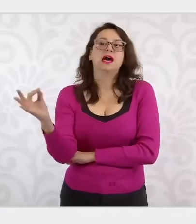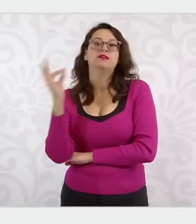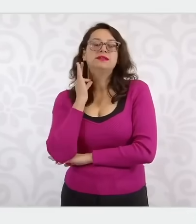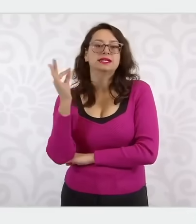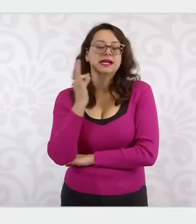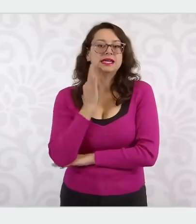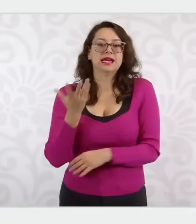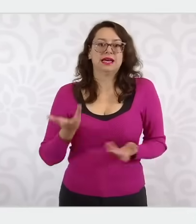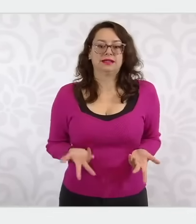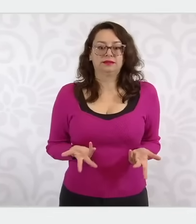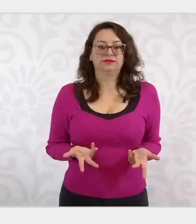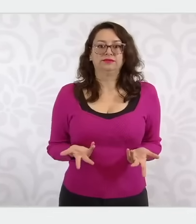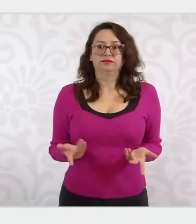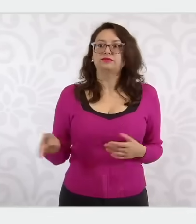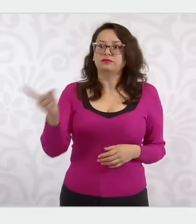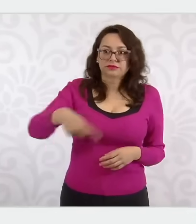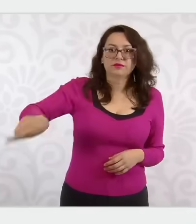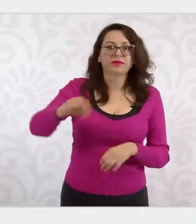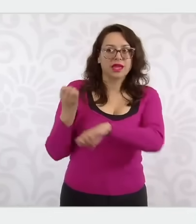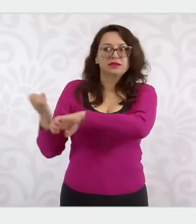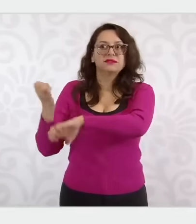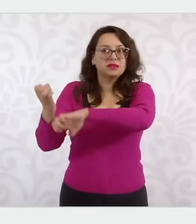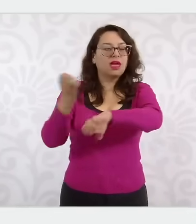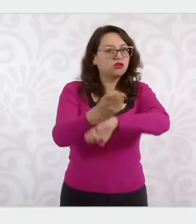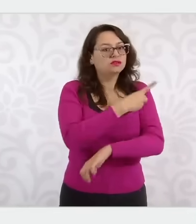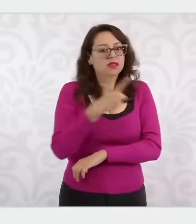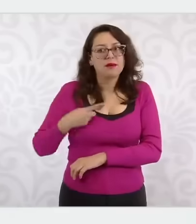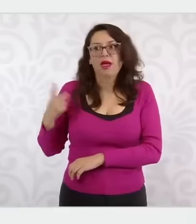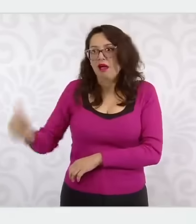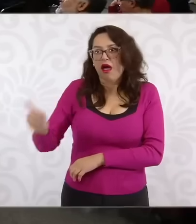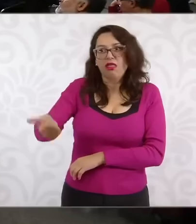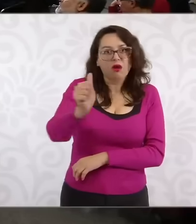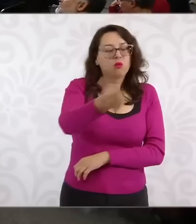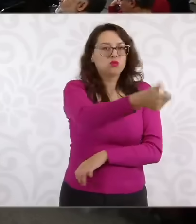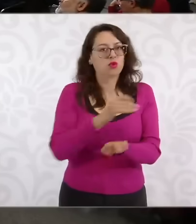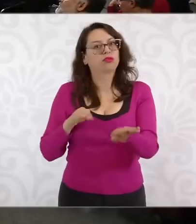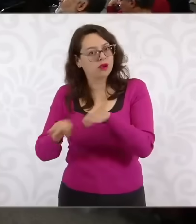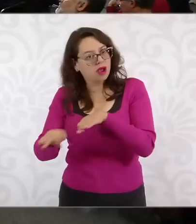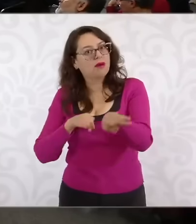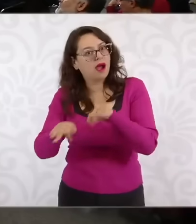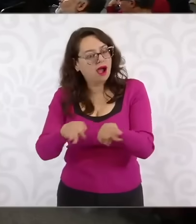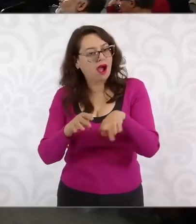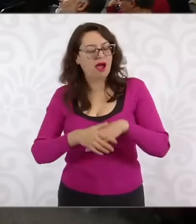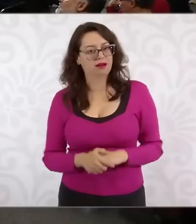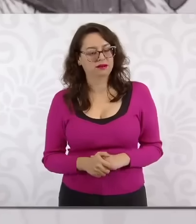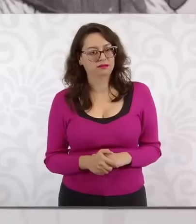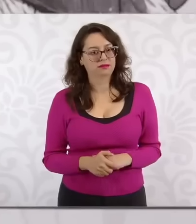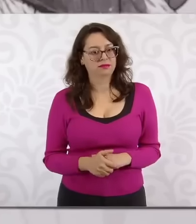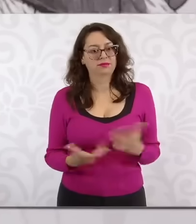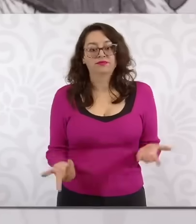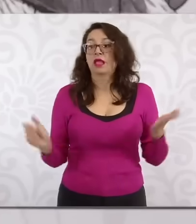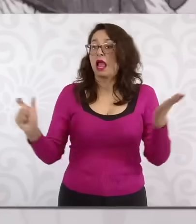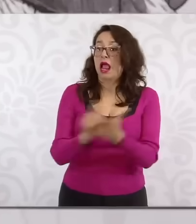eh fortaleciendo sus detenciones, porque por ejemplo robo a transunte, pues es muy difícil